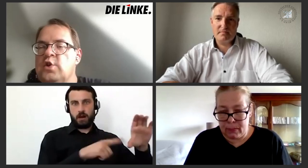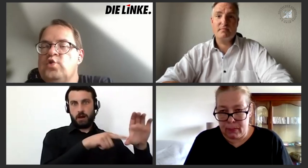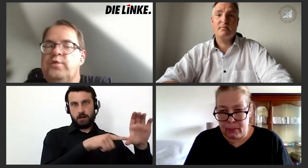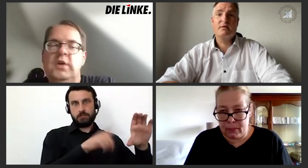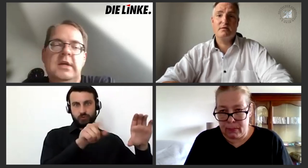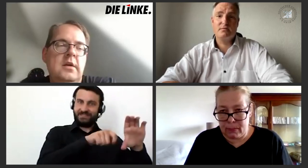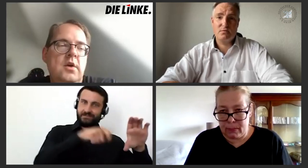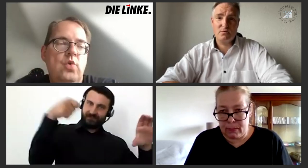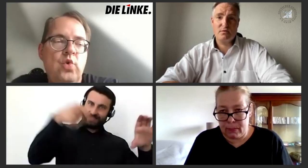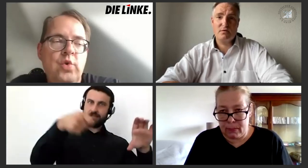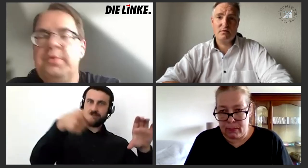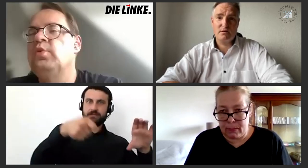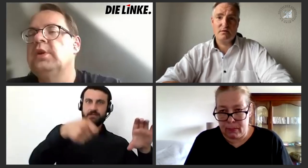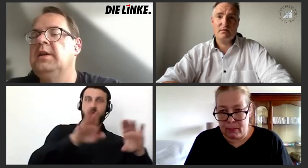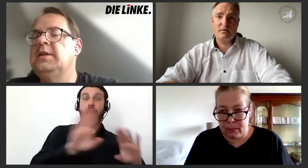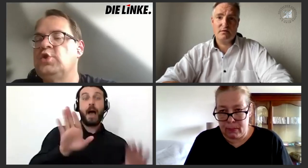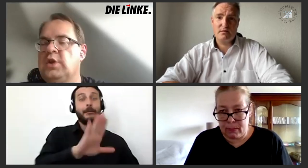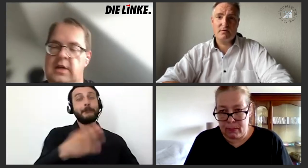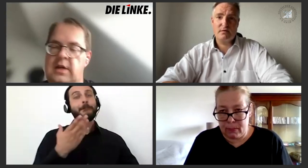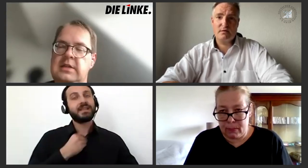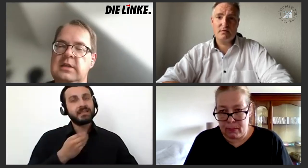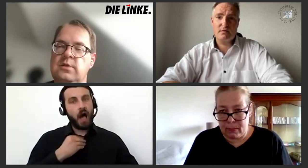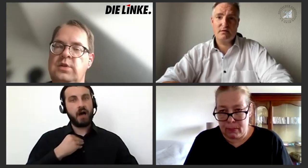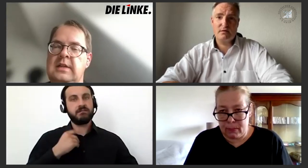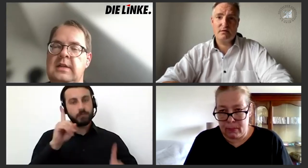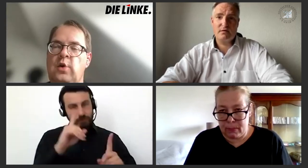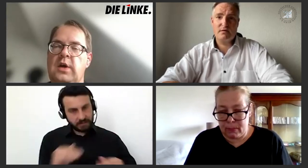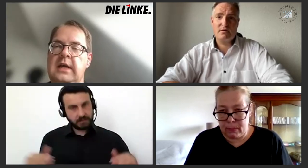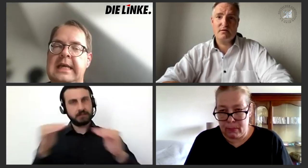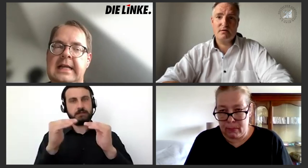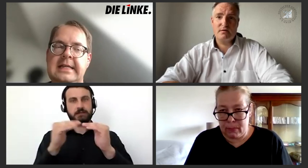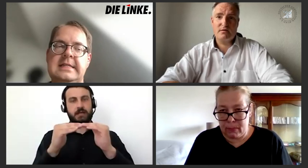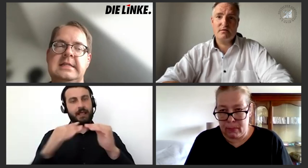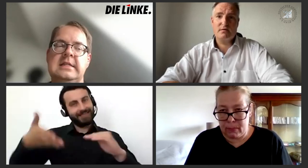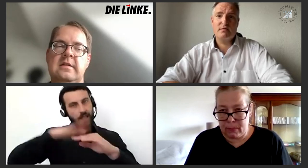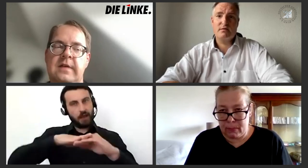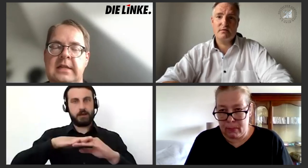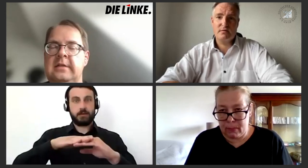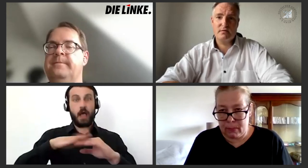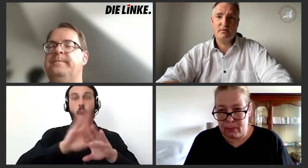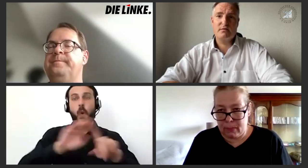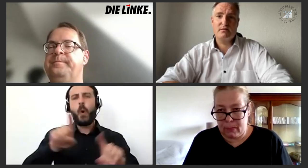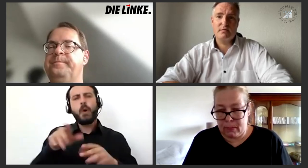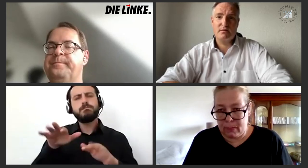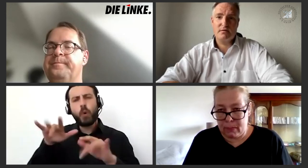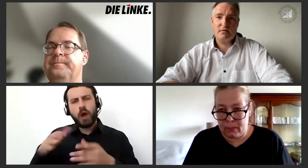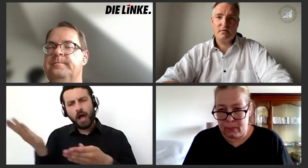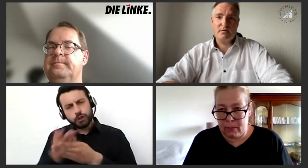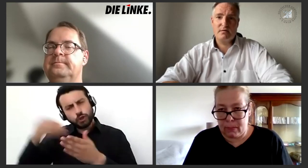Sie müssen bedarfsdeckend, sowie unbürokratisch garantiert und dann auch geleistet werden.